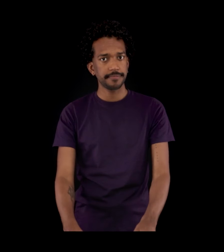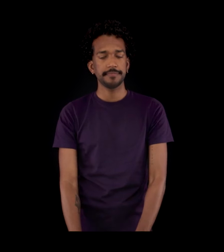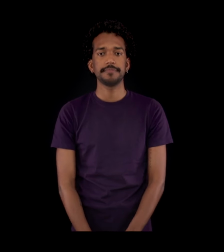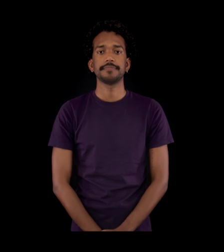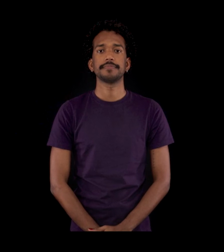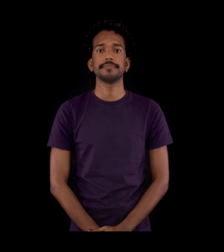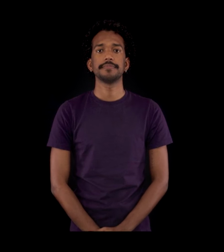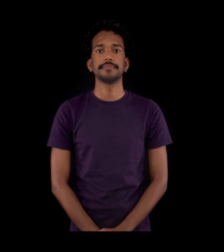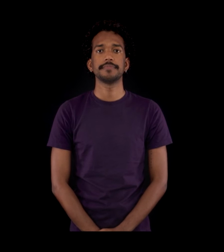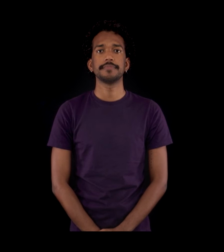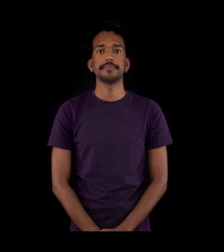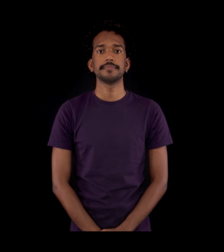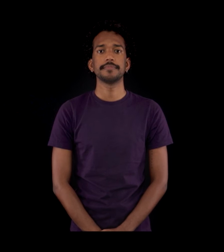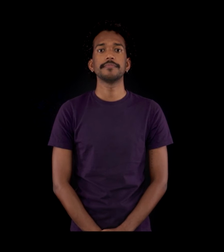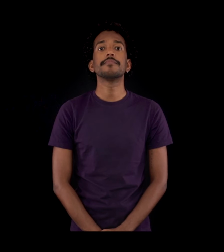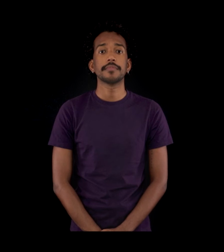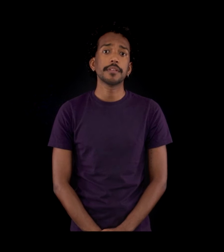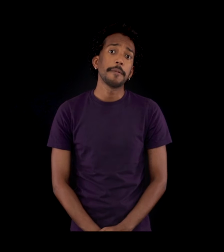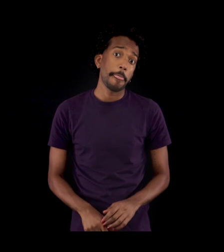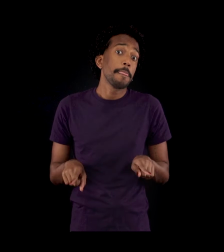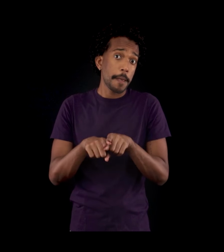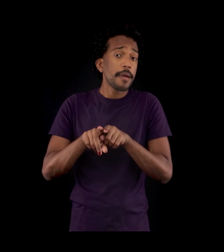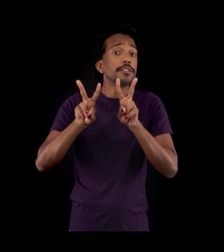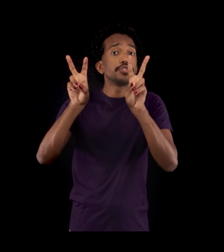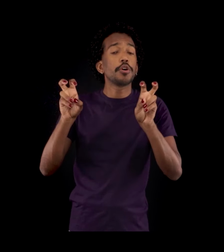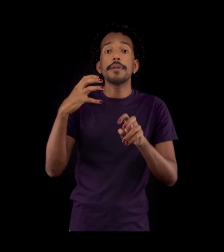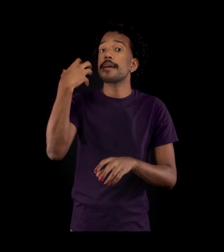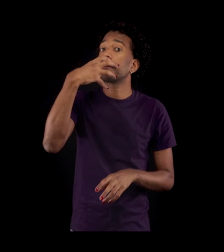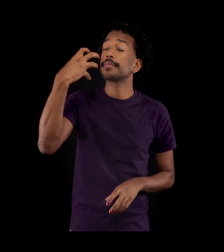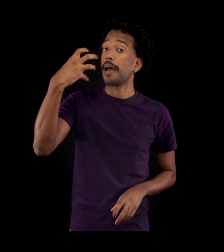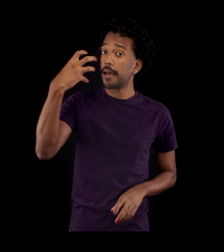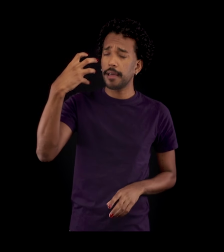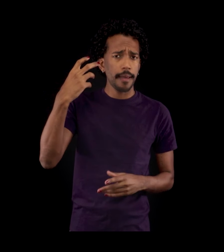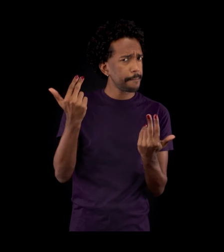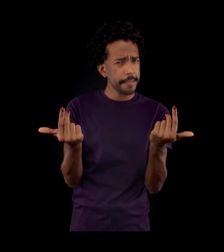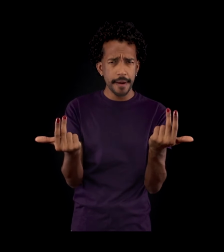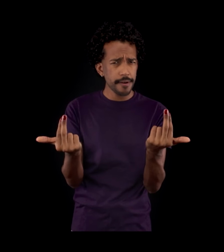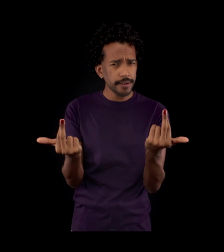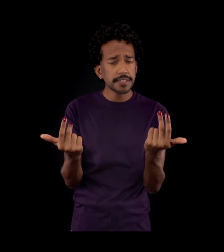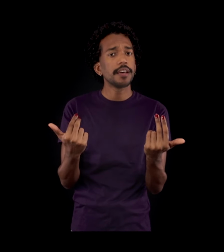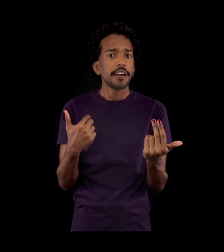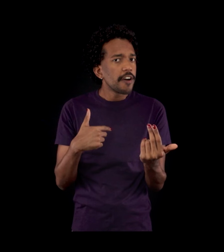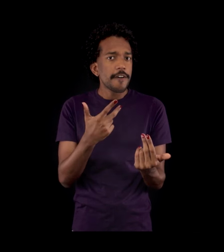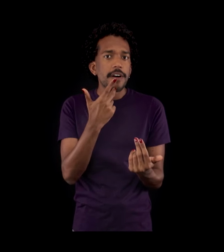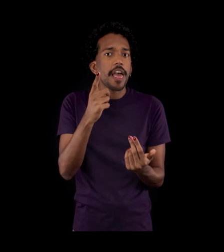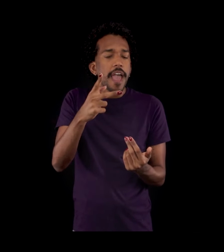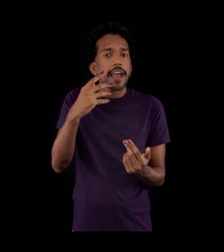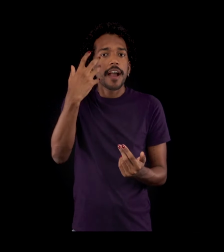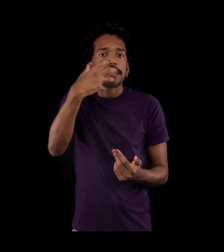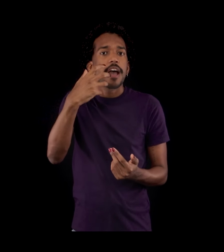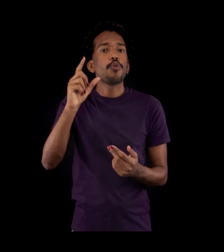É a mesma coisa do canto, a mesma coisa. Quer dizer, faço uma experiência da técnica do canto lírico